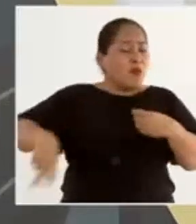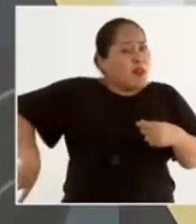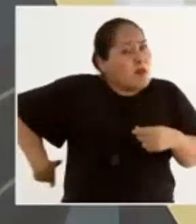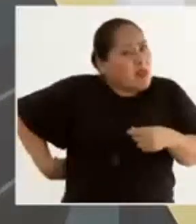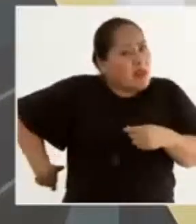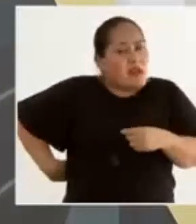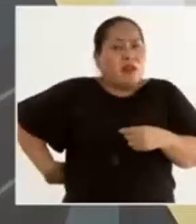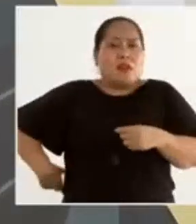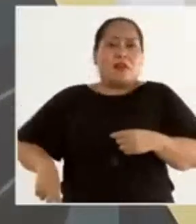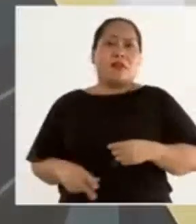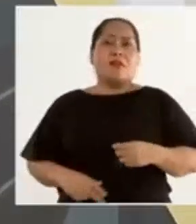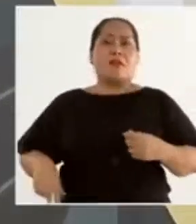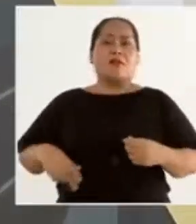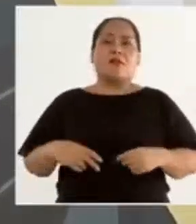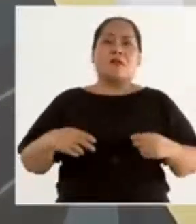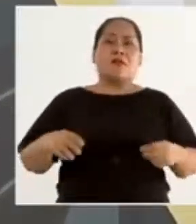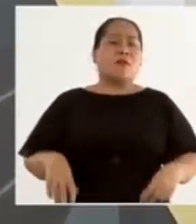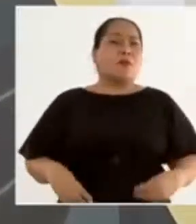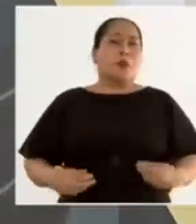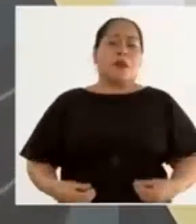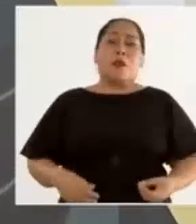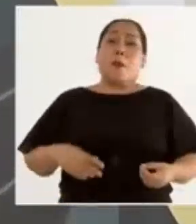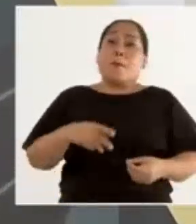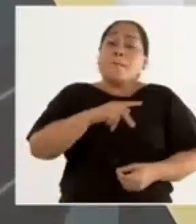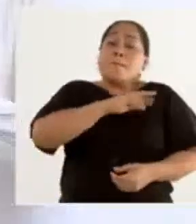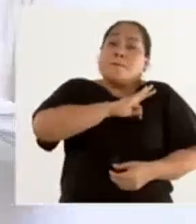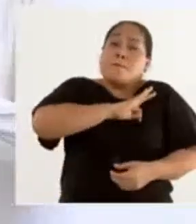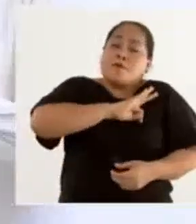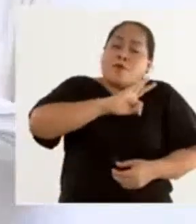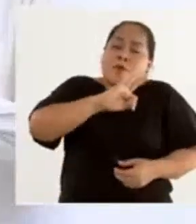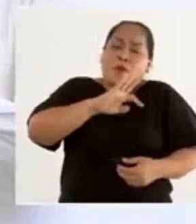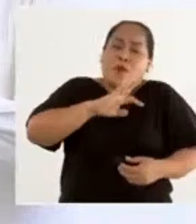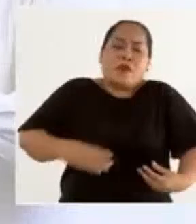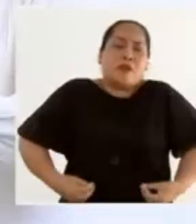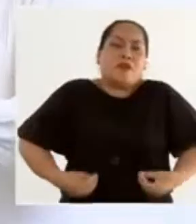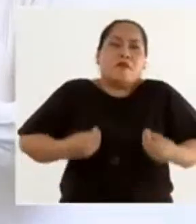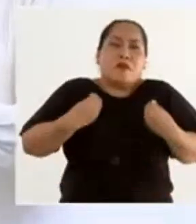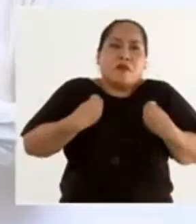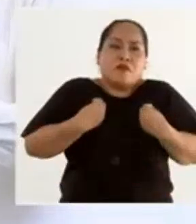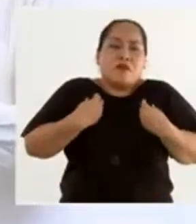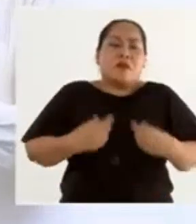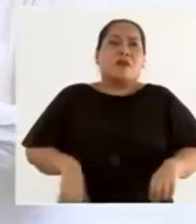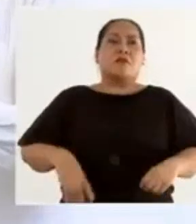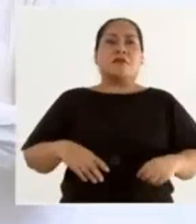no tiene por qué terminar en insuficiencia renal crónica. Y si termina en insuficiencia